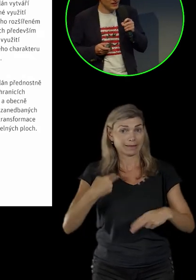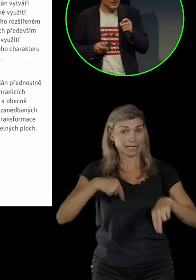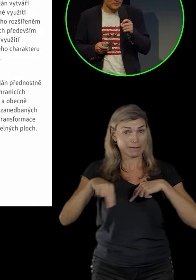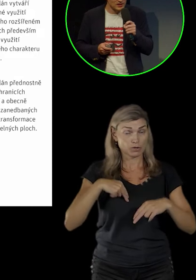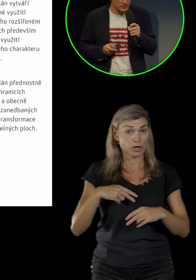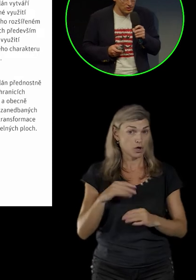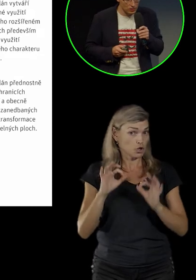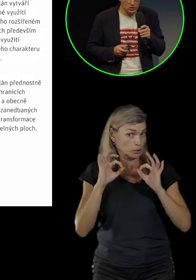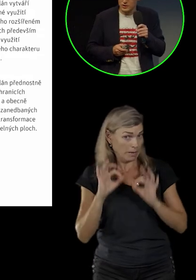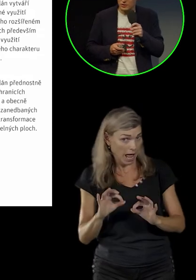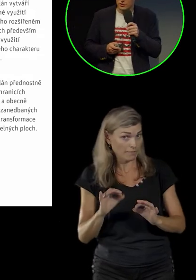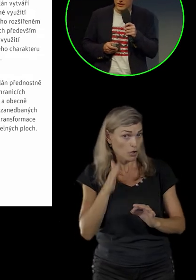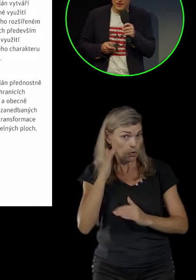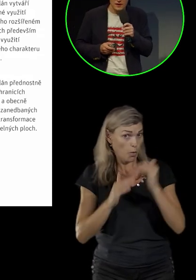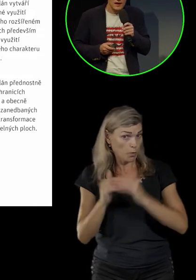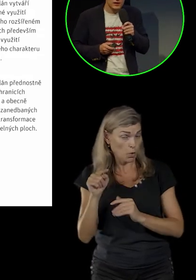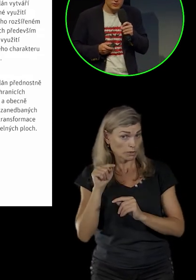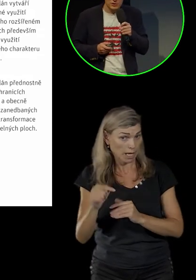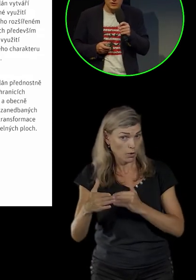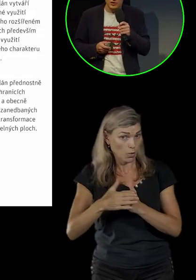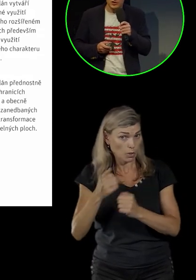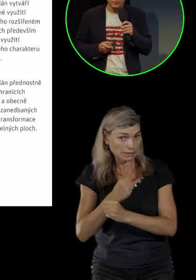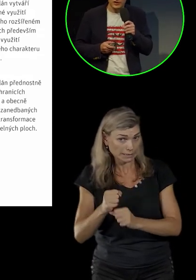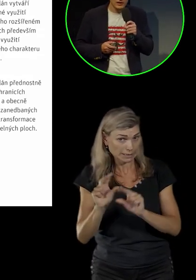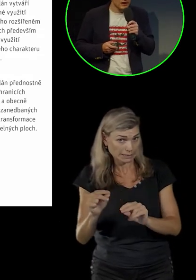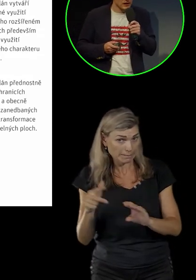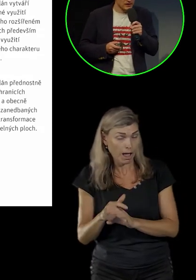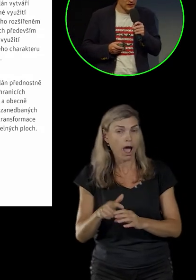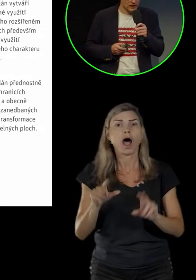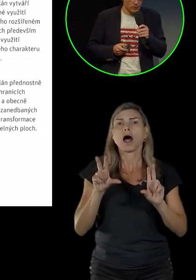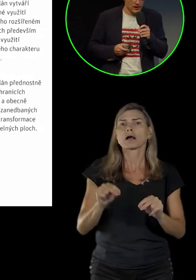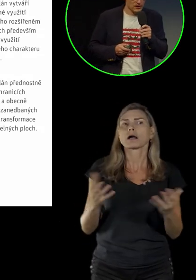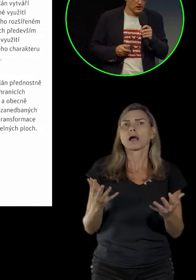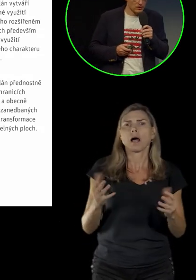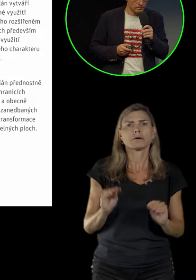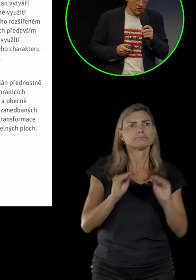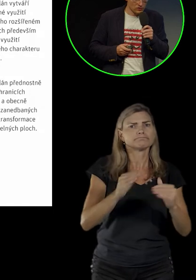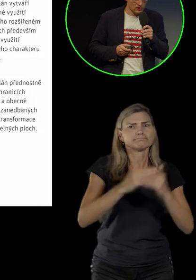A kam teda směřovat budoucí rozvoj města, kam směřovat vyšší domy, kde naopak pečovat